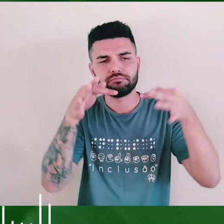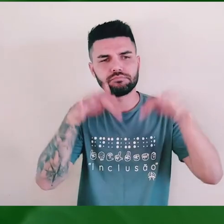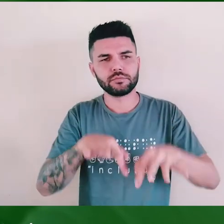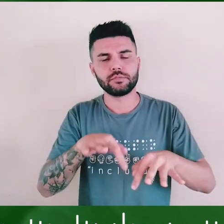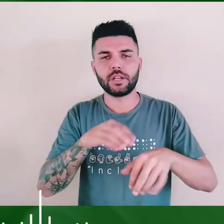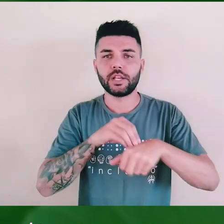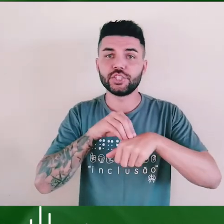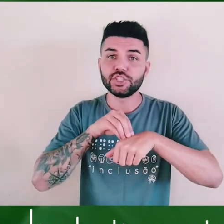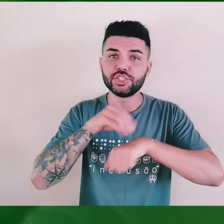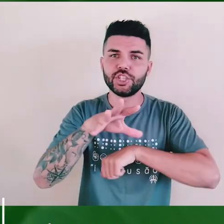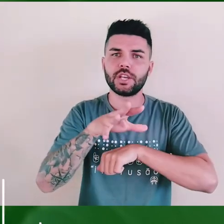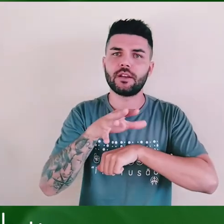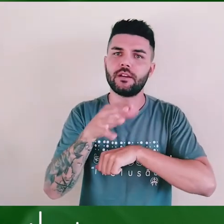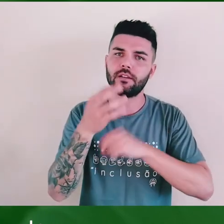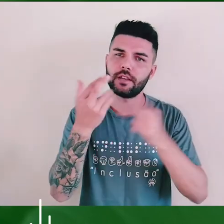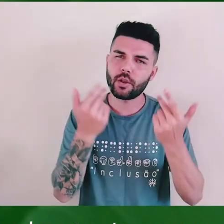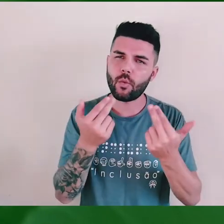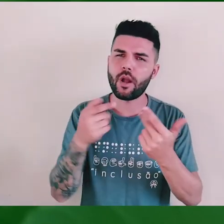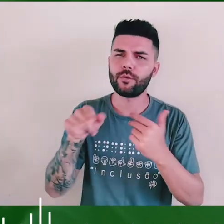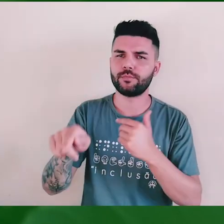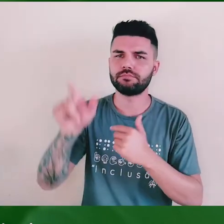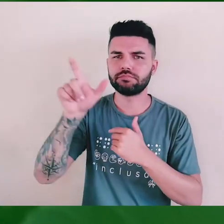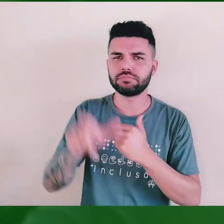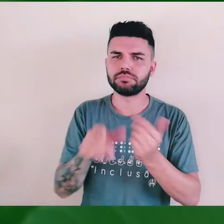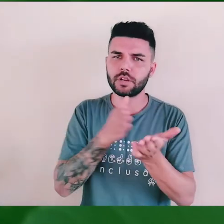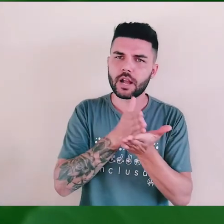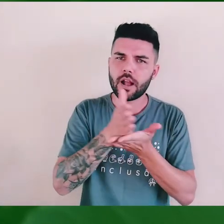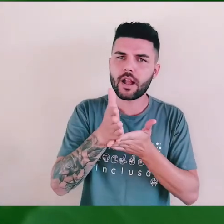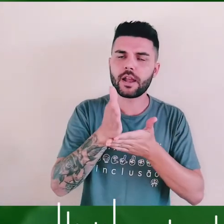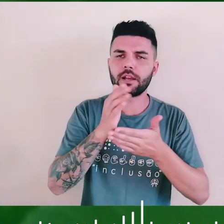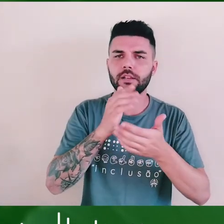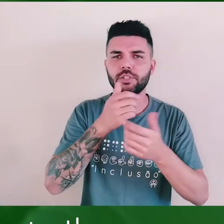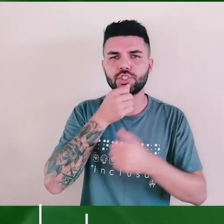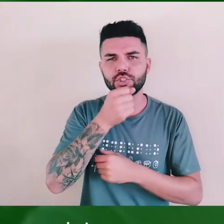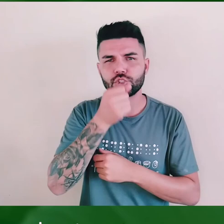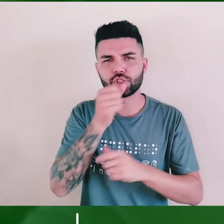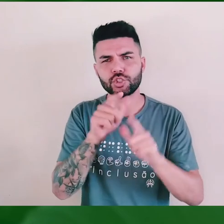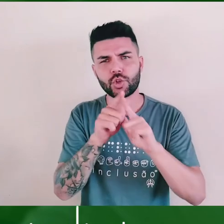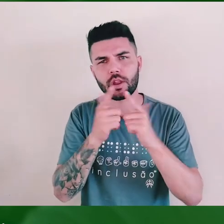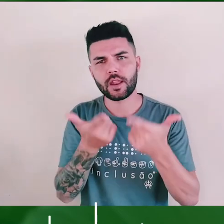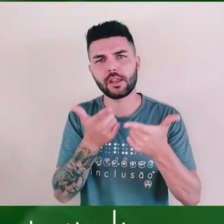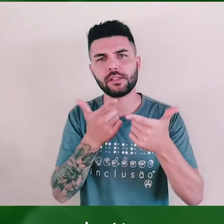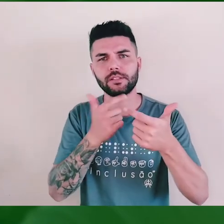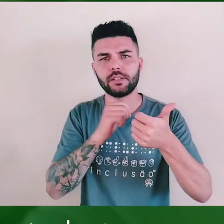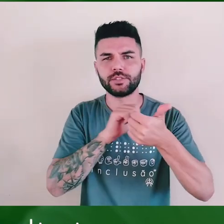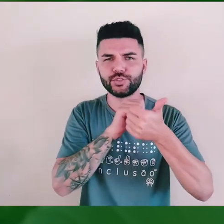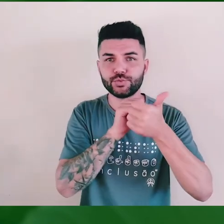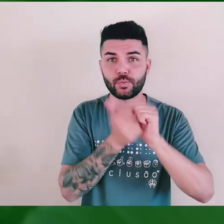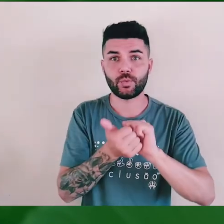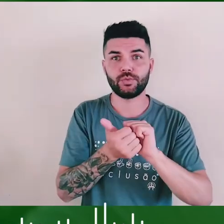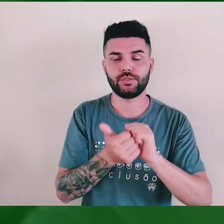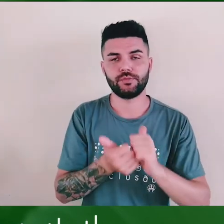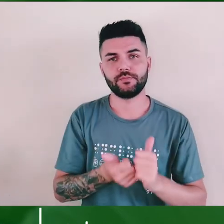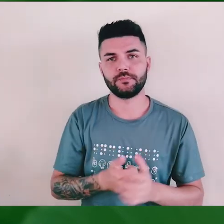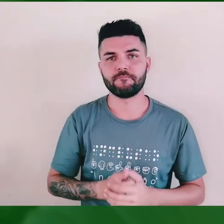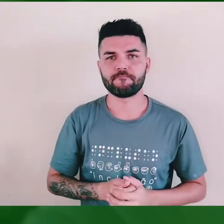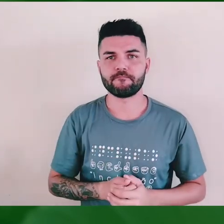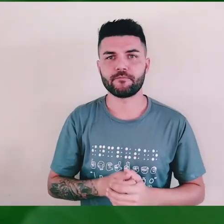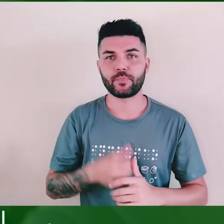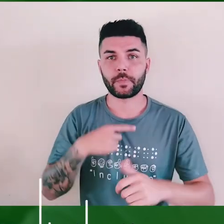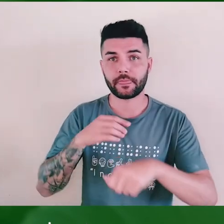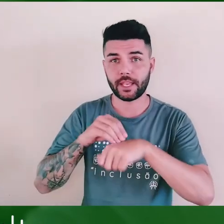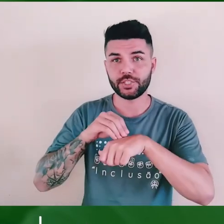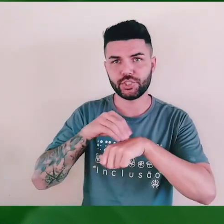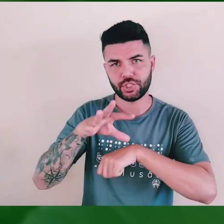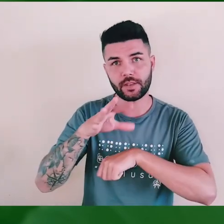de jornalismo, carreira de jornalismo esportivo? Pedro: Cara, é uma dica muito bacana, que